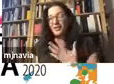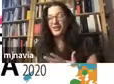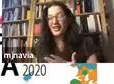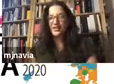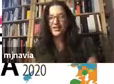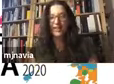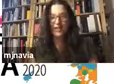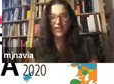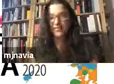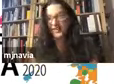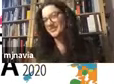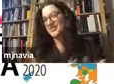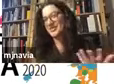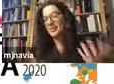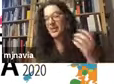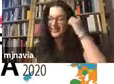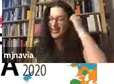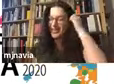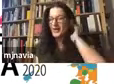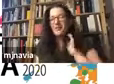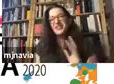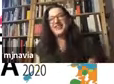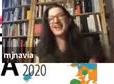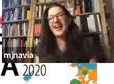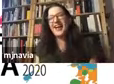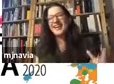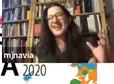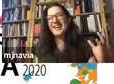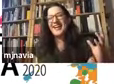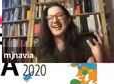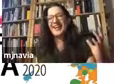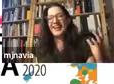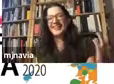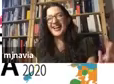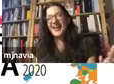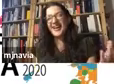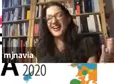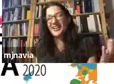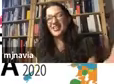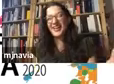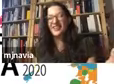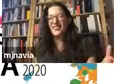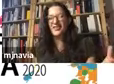audiolibros que yo grabé (que también es una posibilidad) está el audiolibro de mi